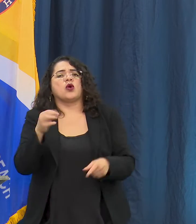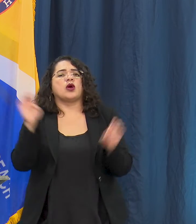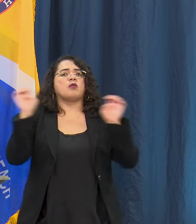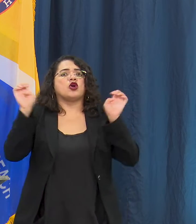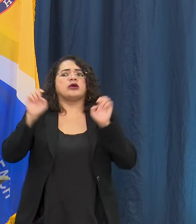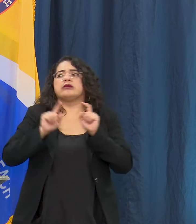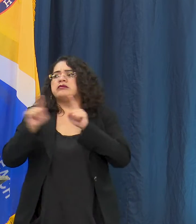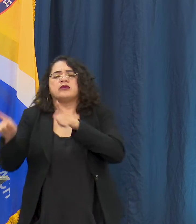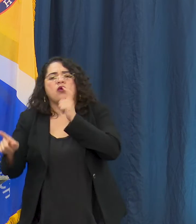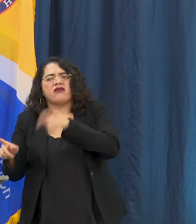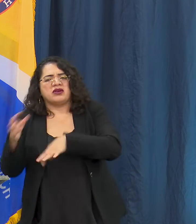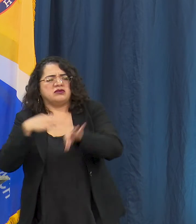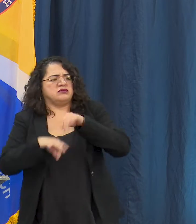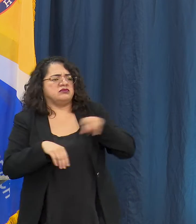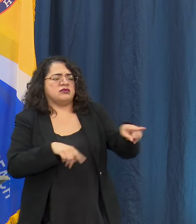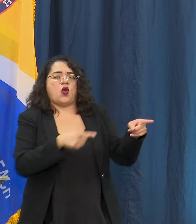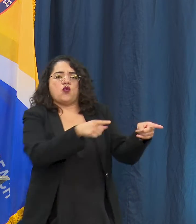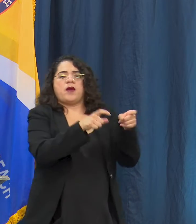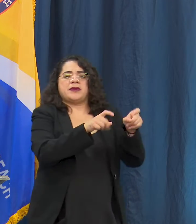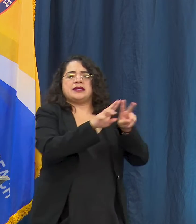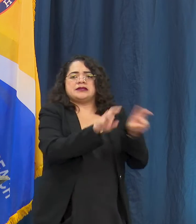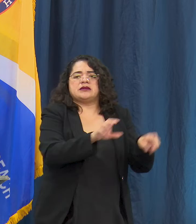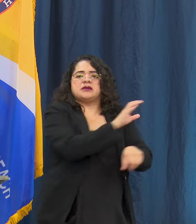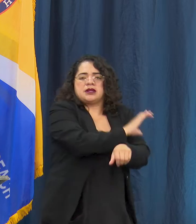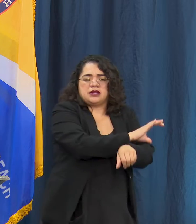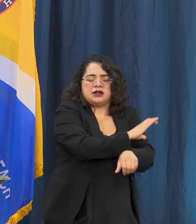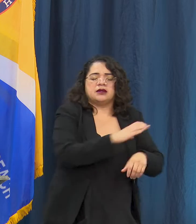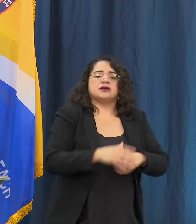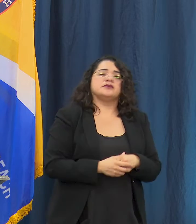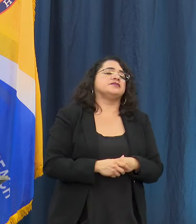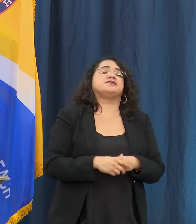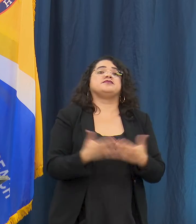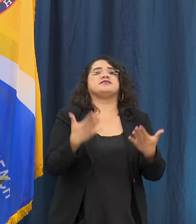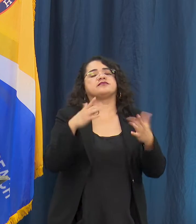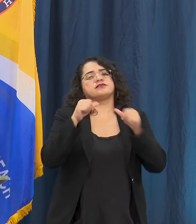seen us necesario que ramos agradecer lessig we end hola grady semento y la